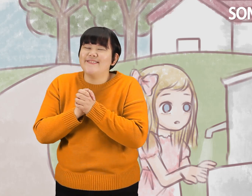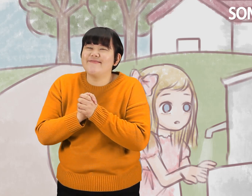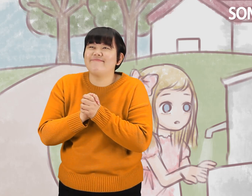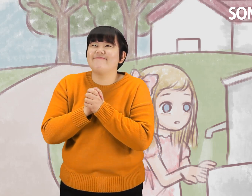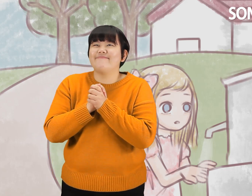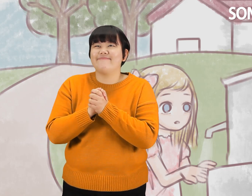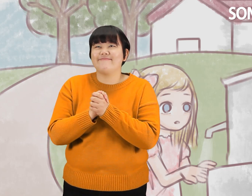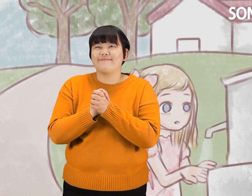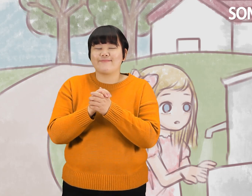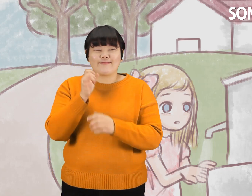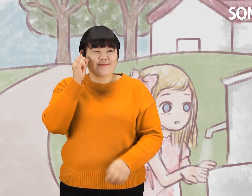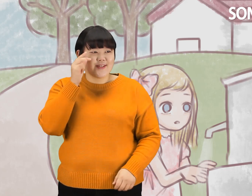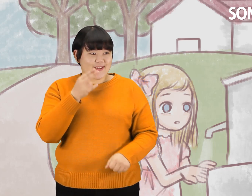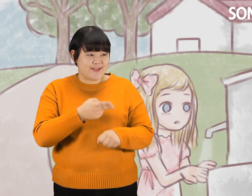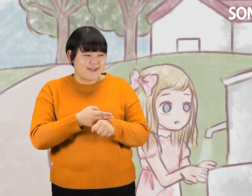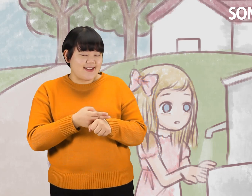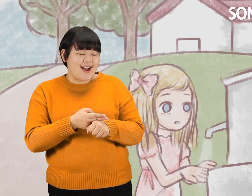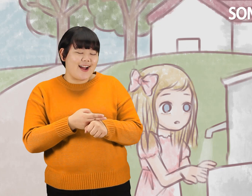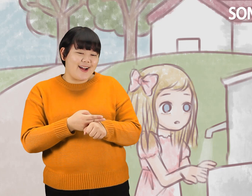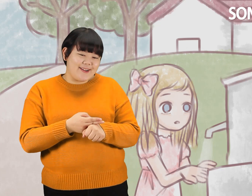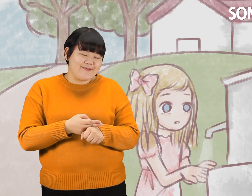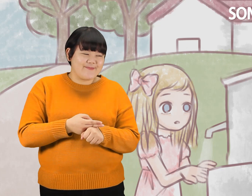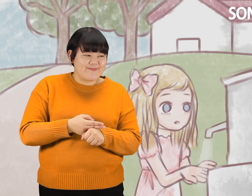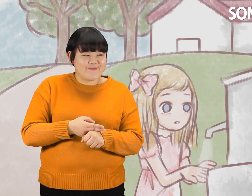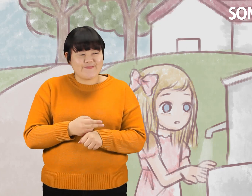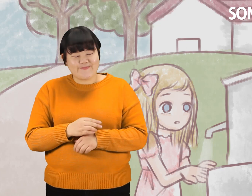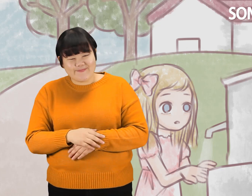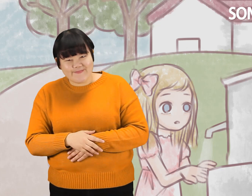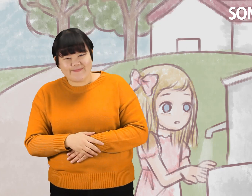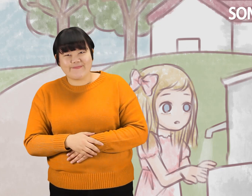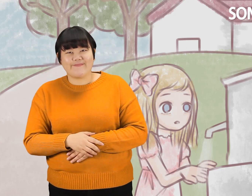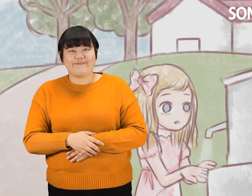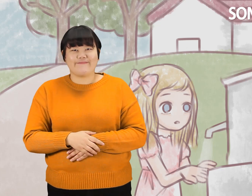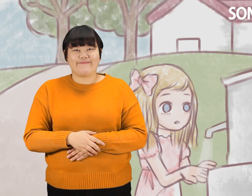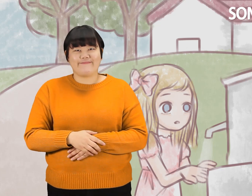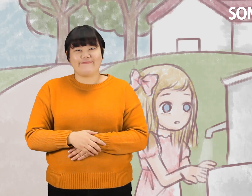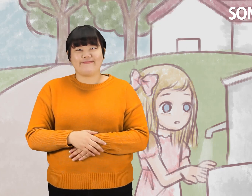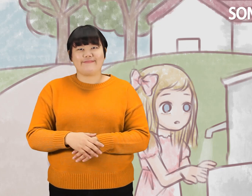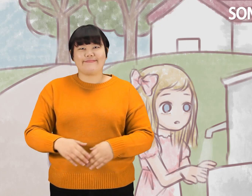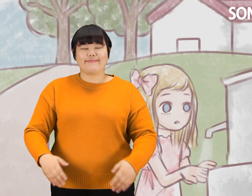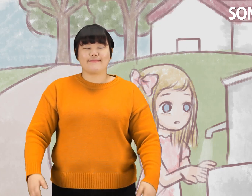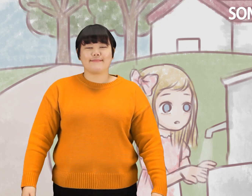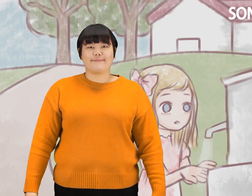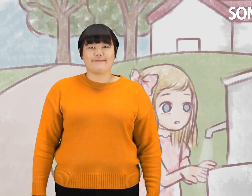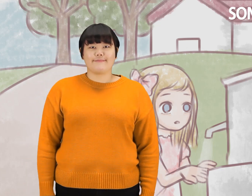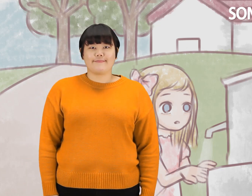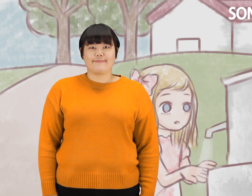父と母は、サリバン先生に心から感謝しました。